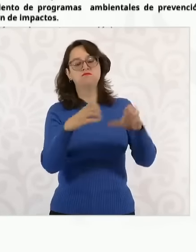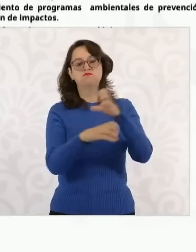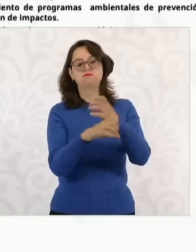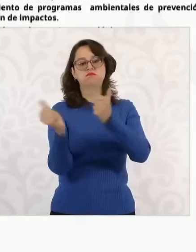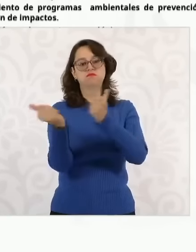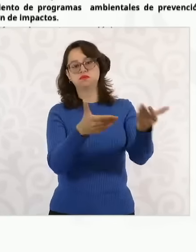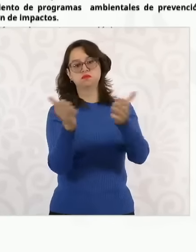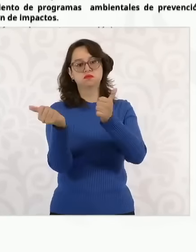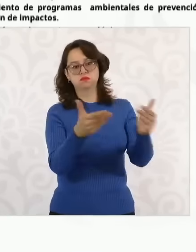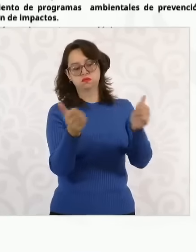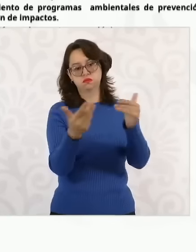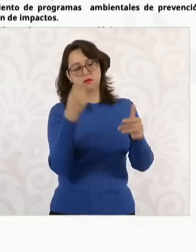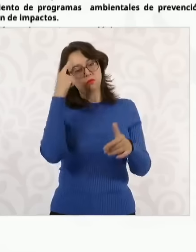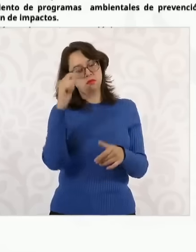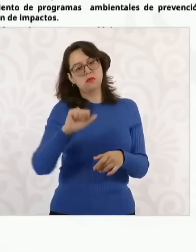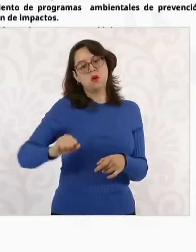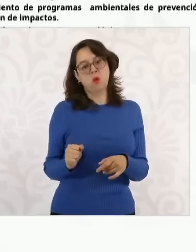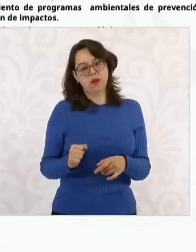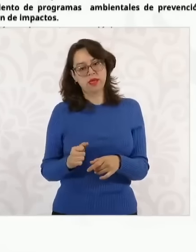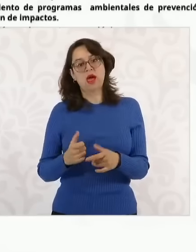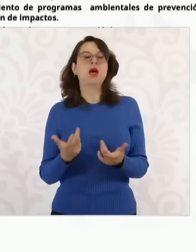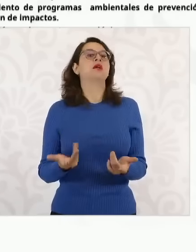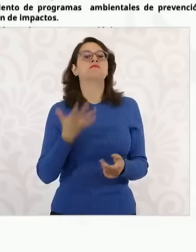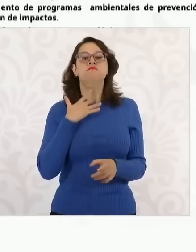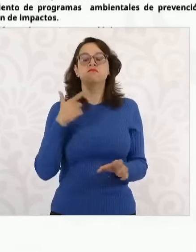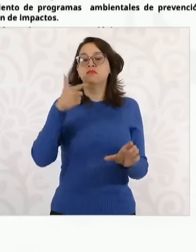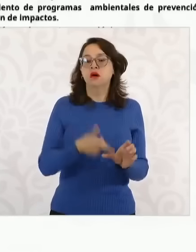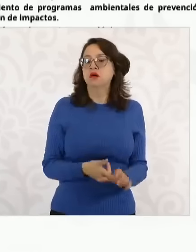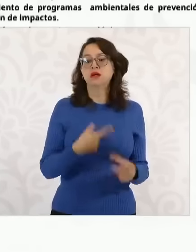de almacenamiento y distribución para recibir el combustible del puerto y que Tren Malla con su